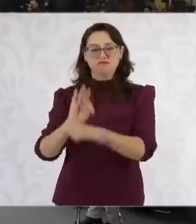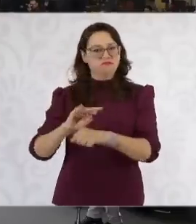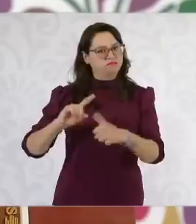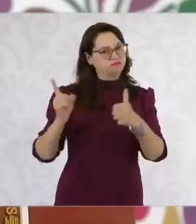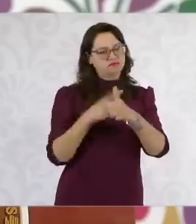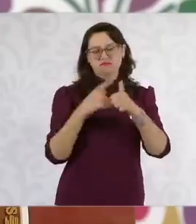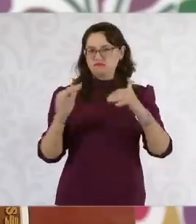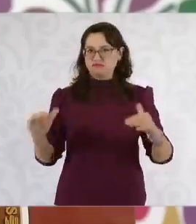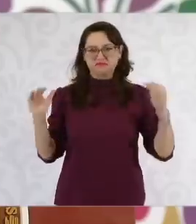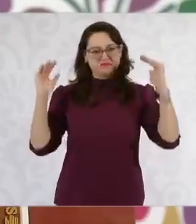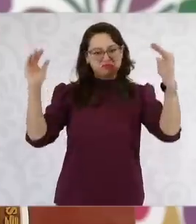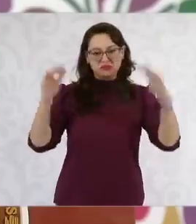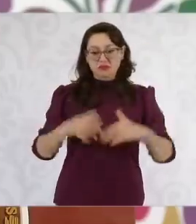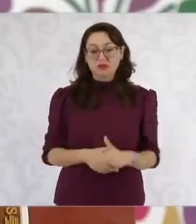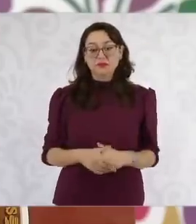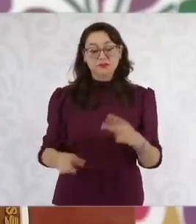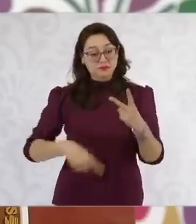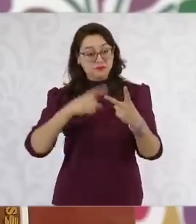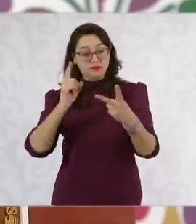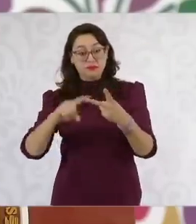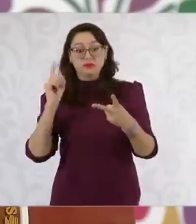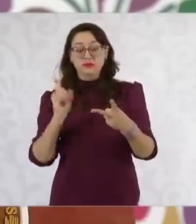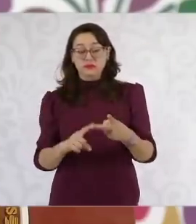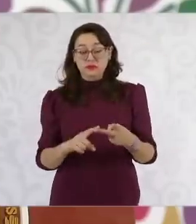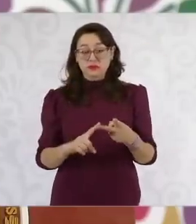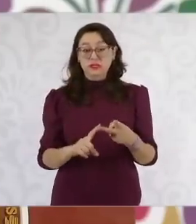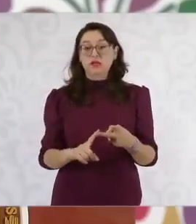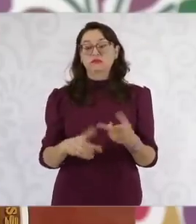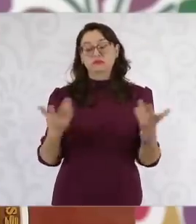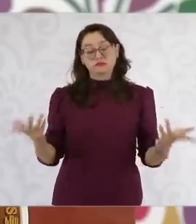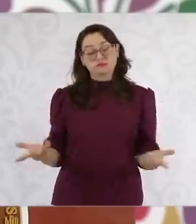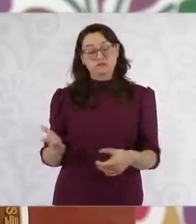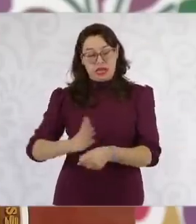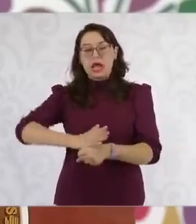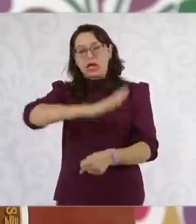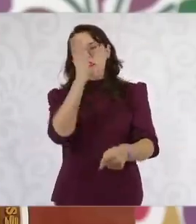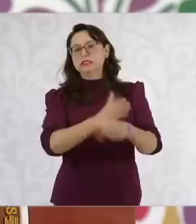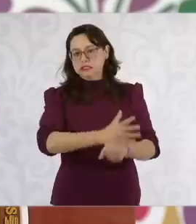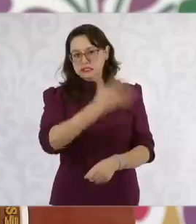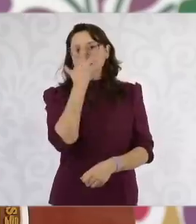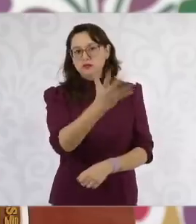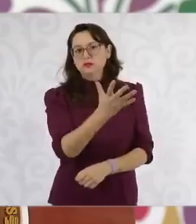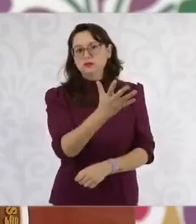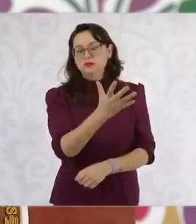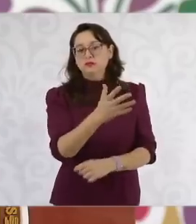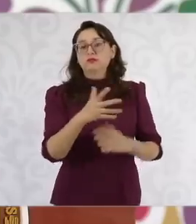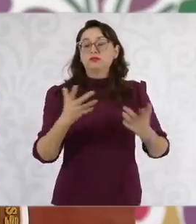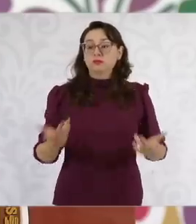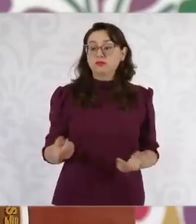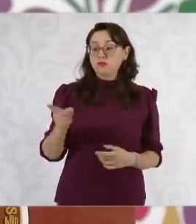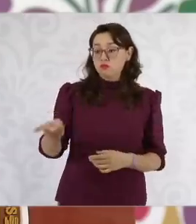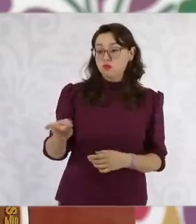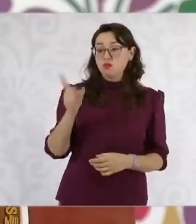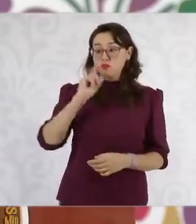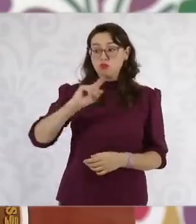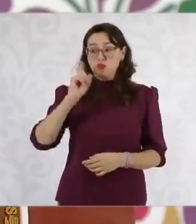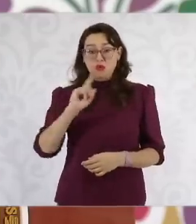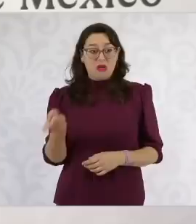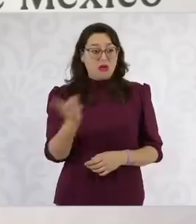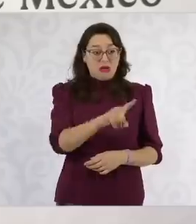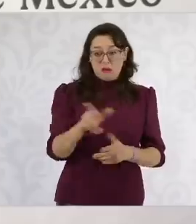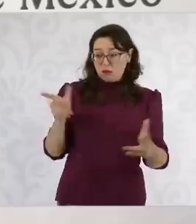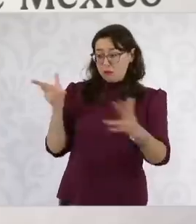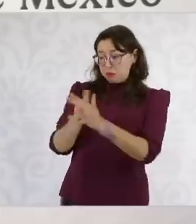lado la acero impunidad que ningún feminicida quede libre después de haber cometido este